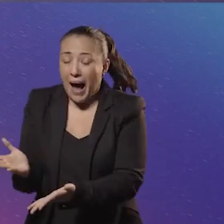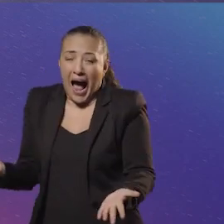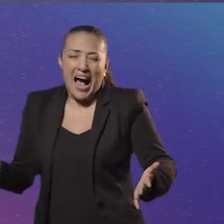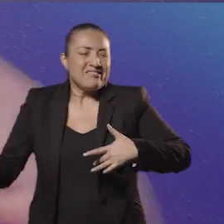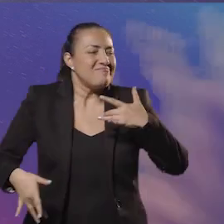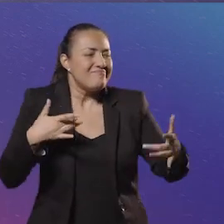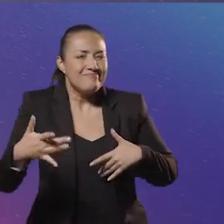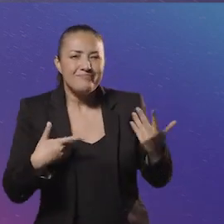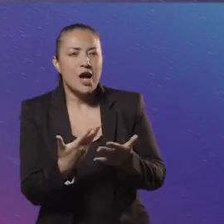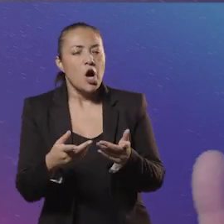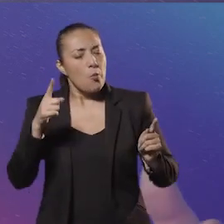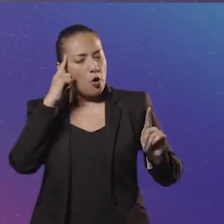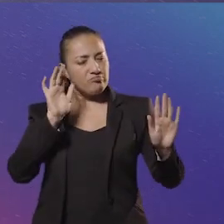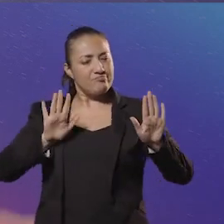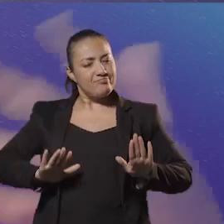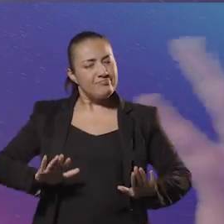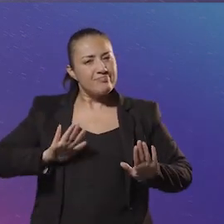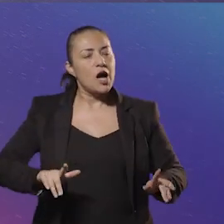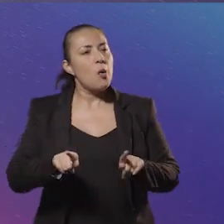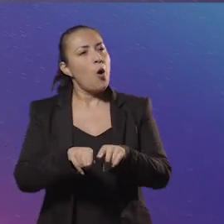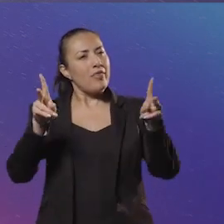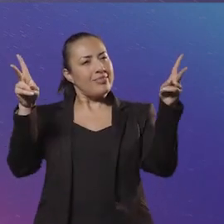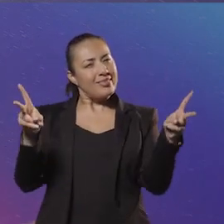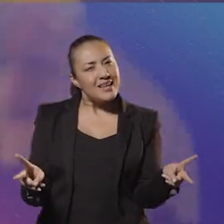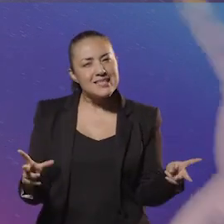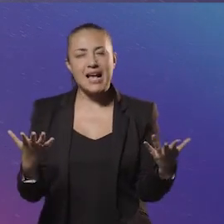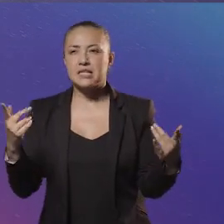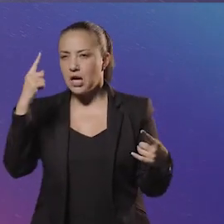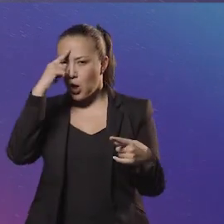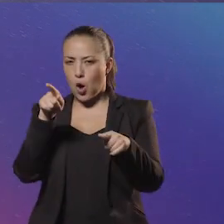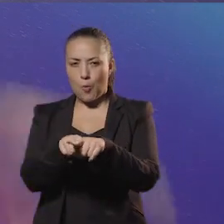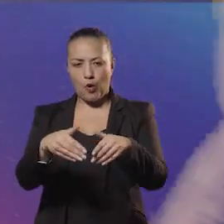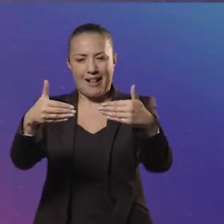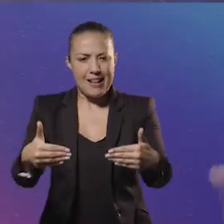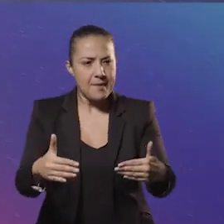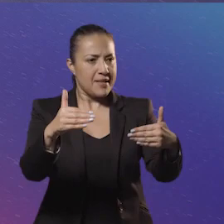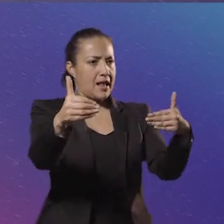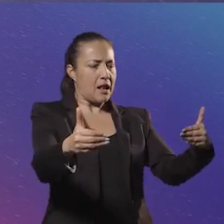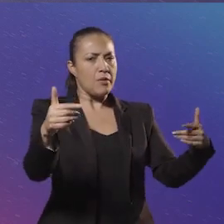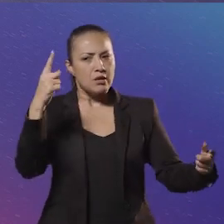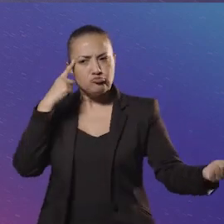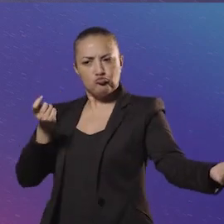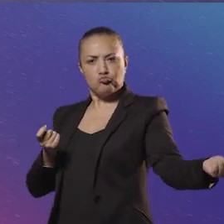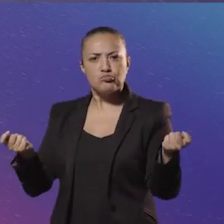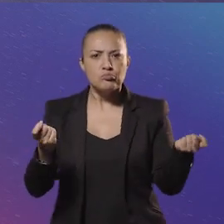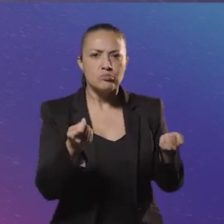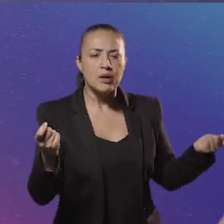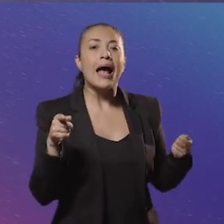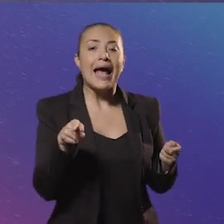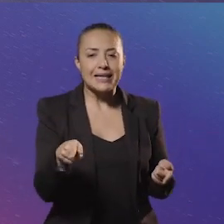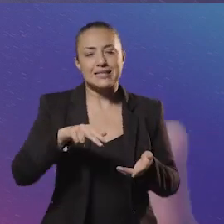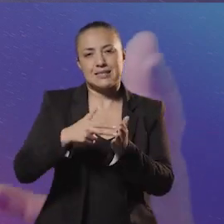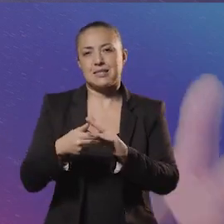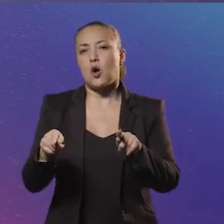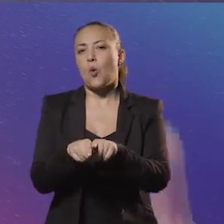tomarte las cosas con calma, aprender a descansar, aprender a poner límites. Todo esto hace parte de lo que significa tener una vida